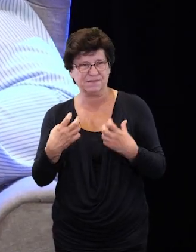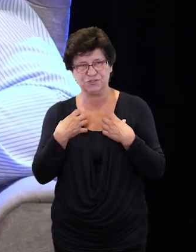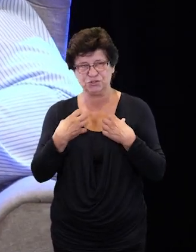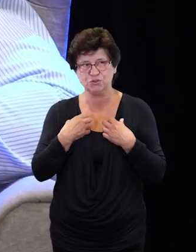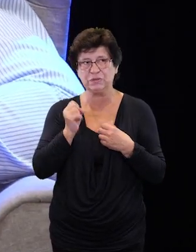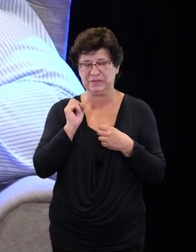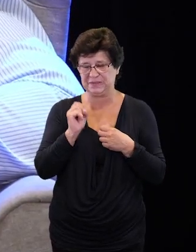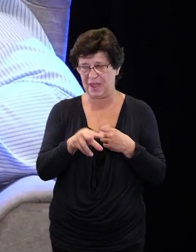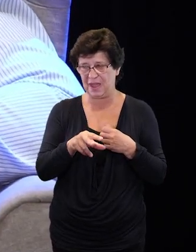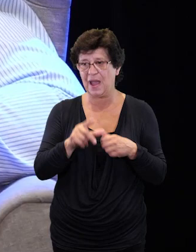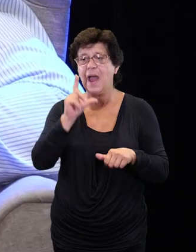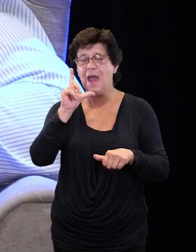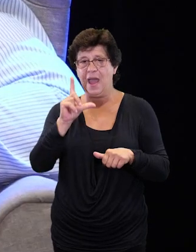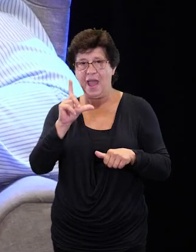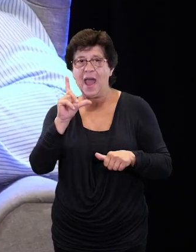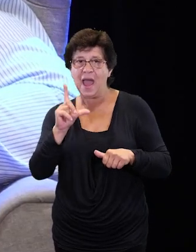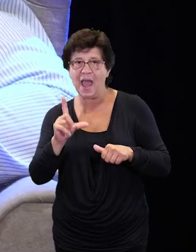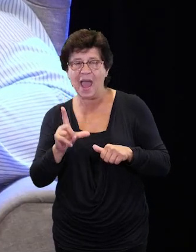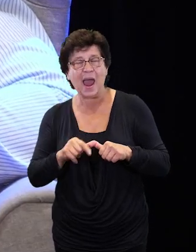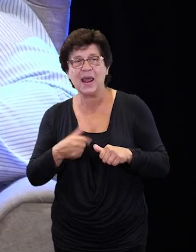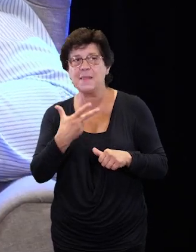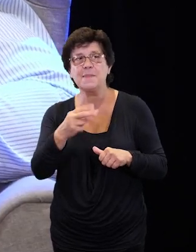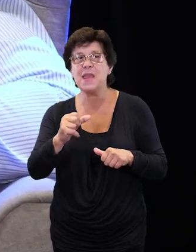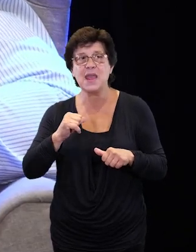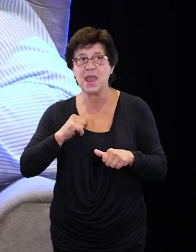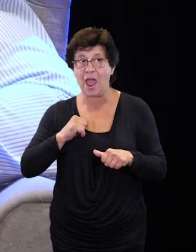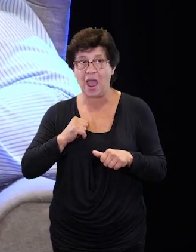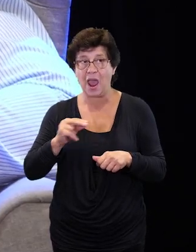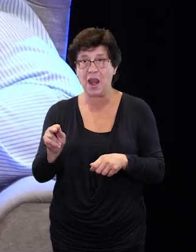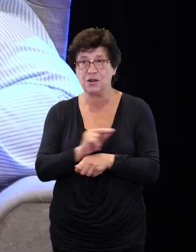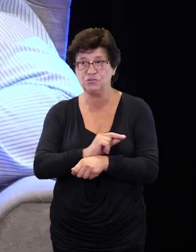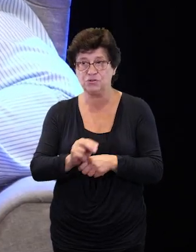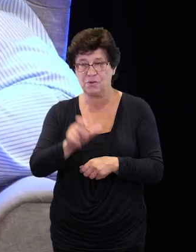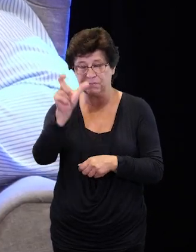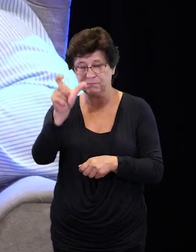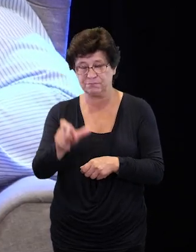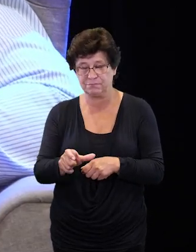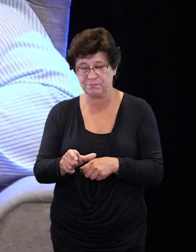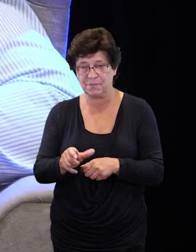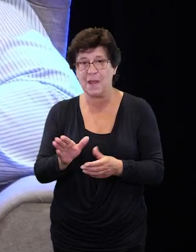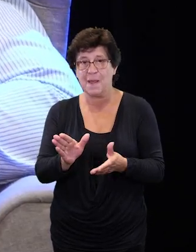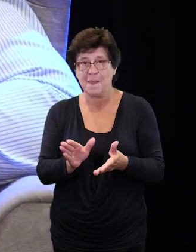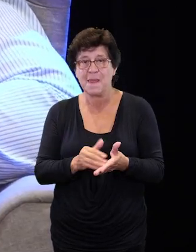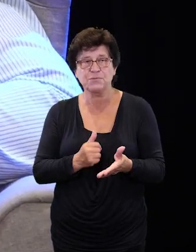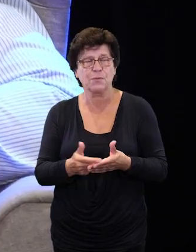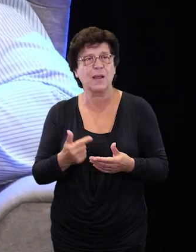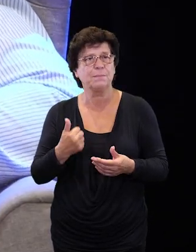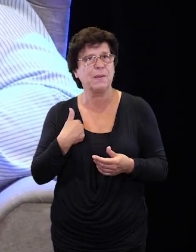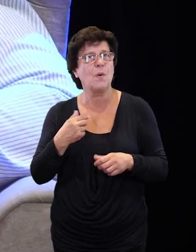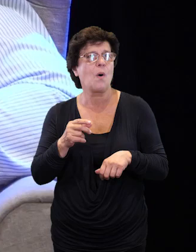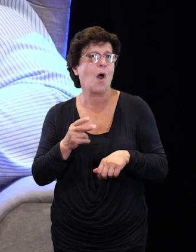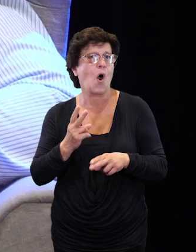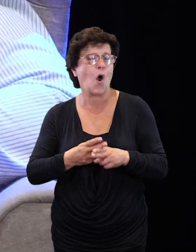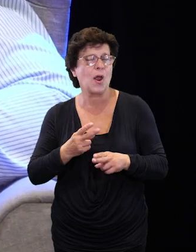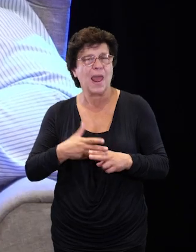że wyleczył się w zupełnie inny sposób na przykład z astmy. I fajnie, ja nie mówię, że to jest coś złego.